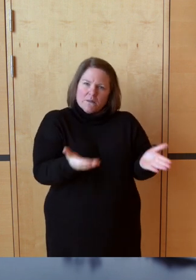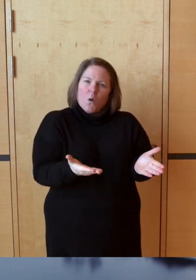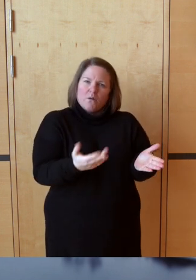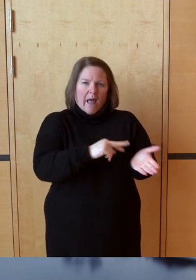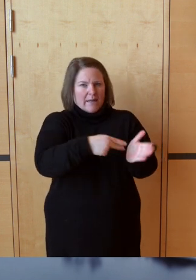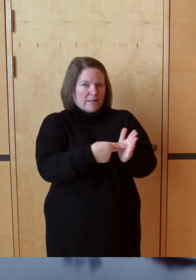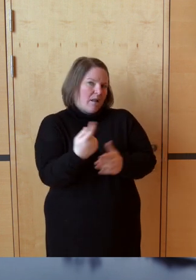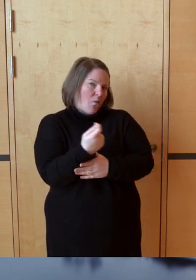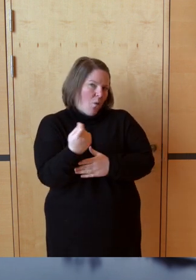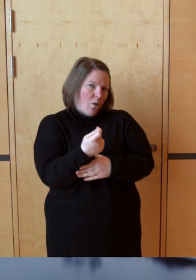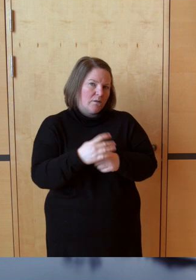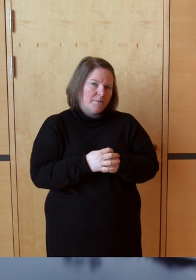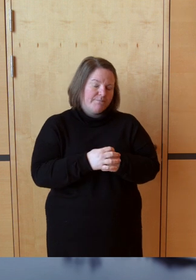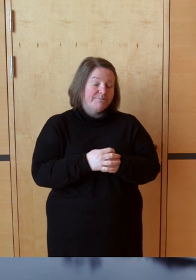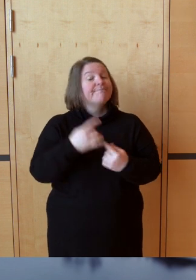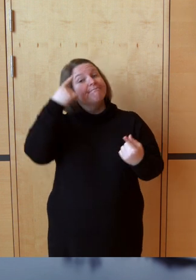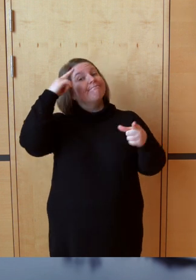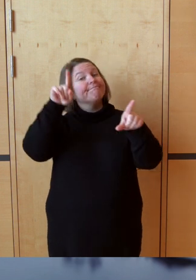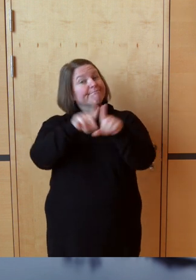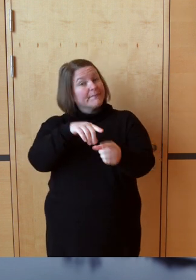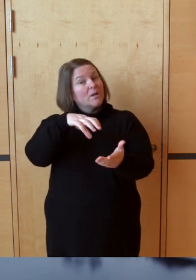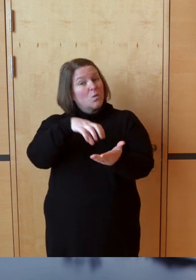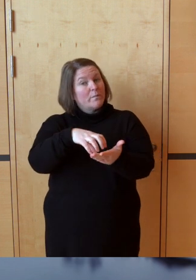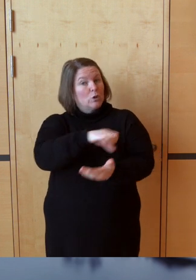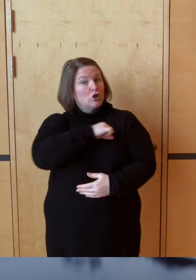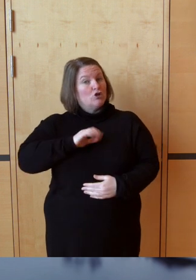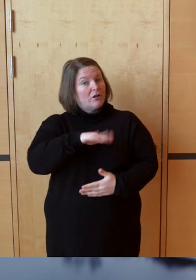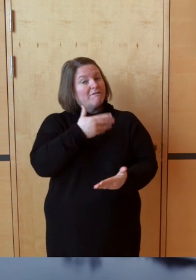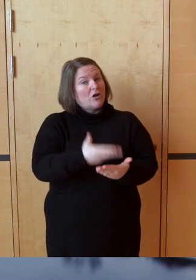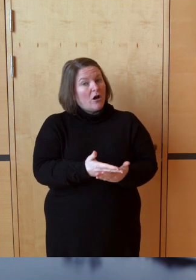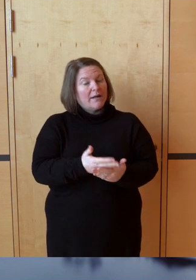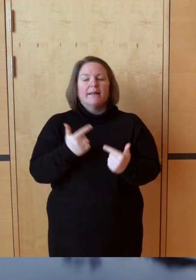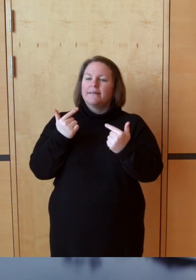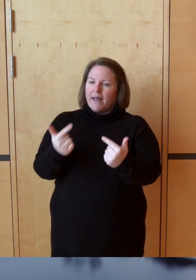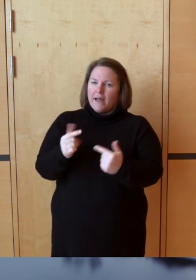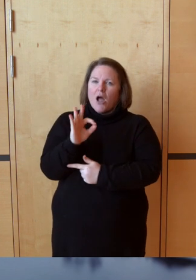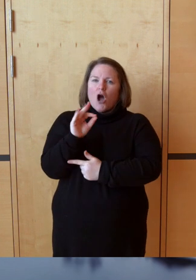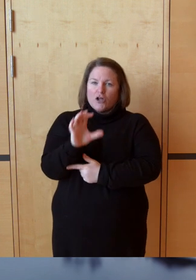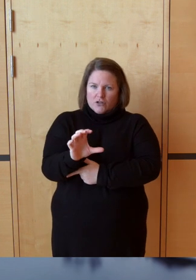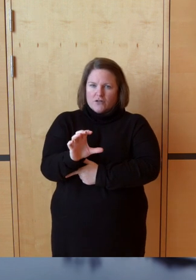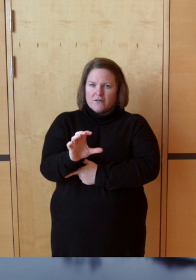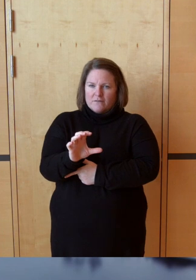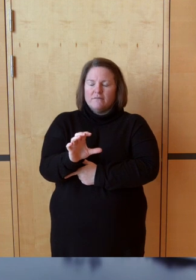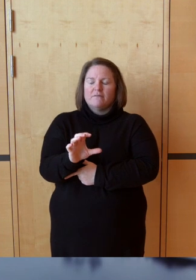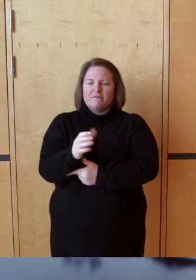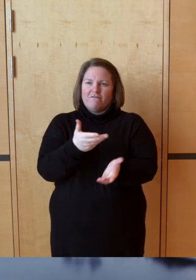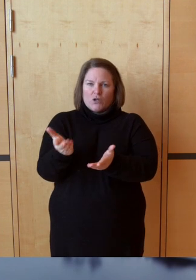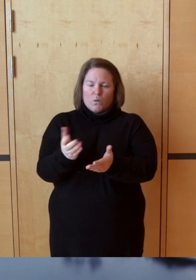Bifall till kommunstyrelsens förslag Tack radio Hans brettschneider Miljöpartiets gruppledare Charlotta Engqvist Varsågod